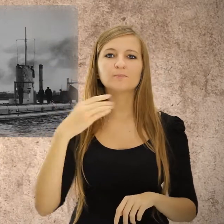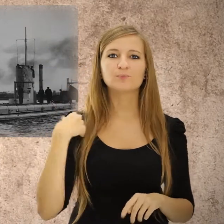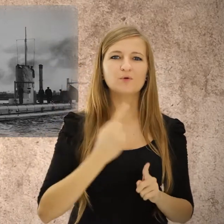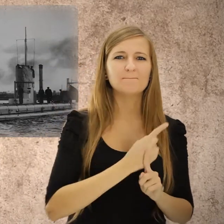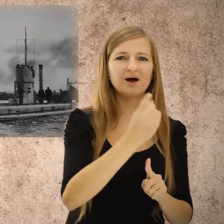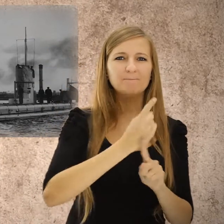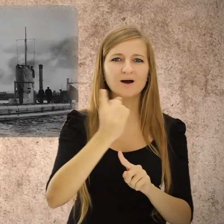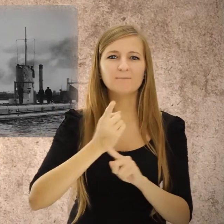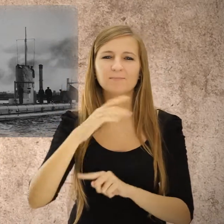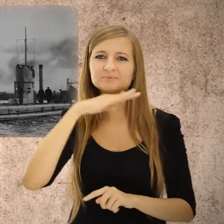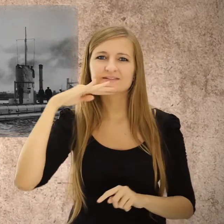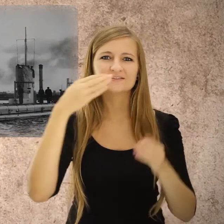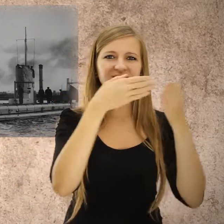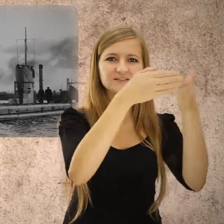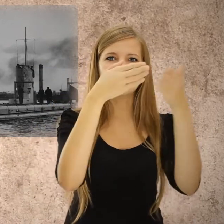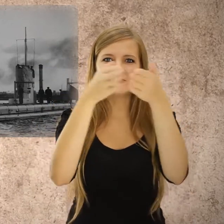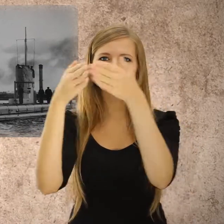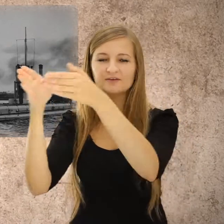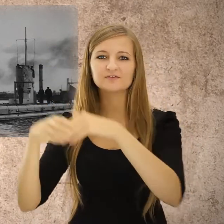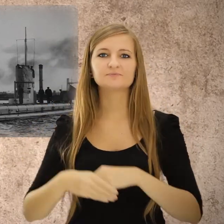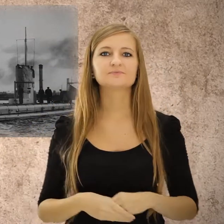torpedowały statki